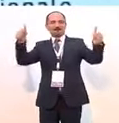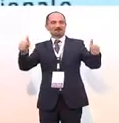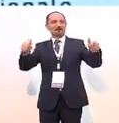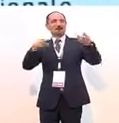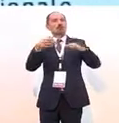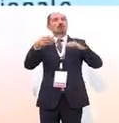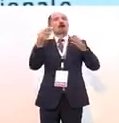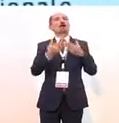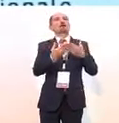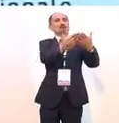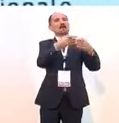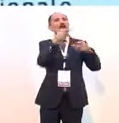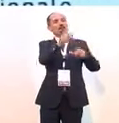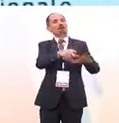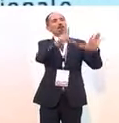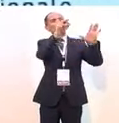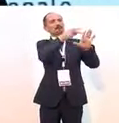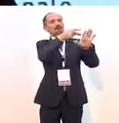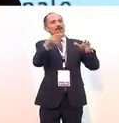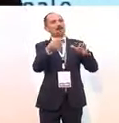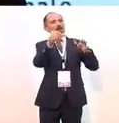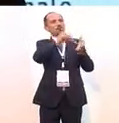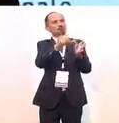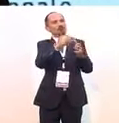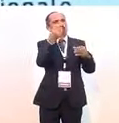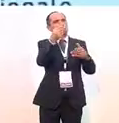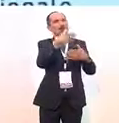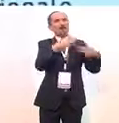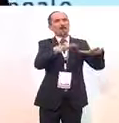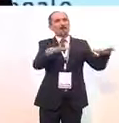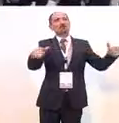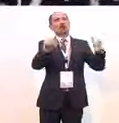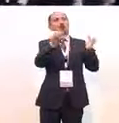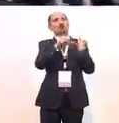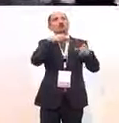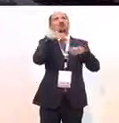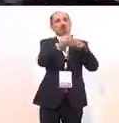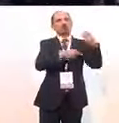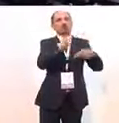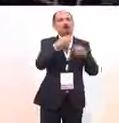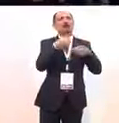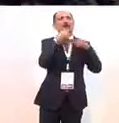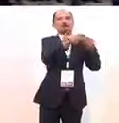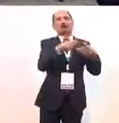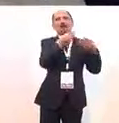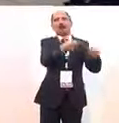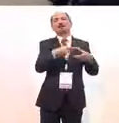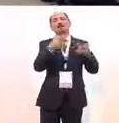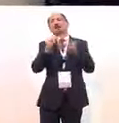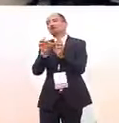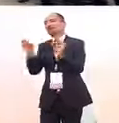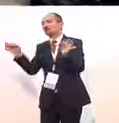con l’operazione degli 80 euro e non dargliela continuando con le misure che c’erano prima.